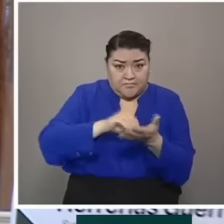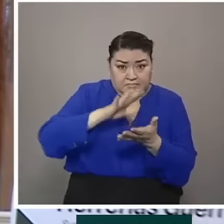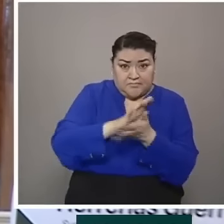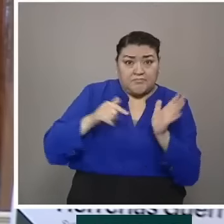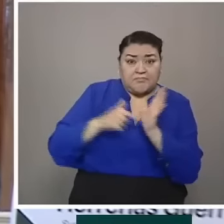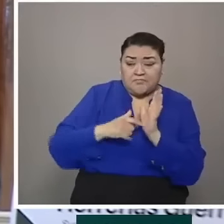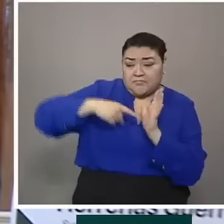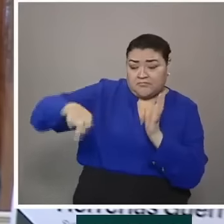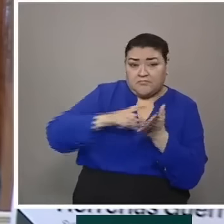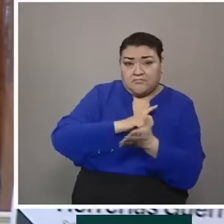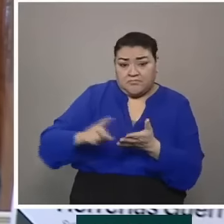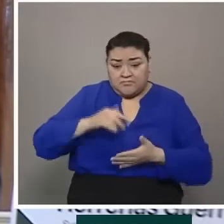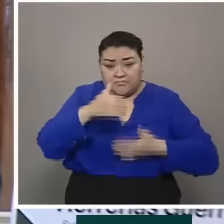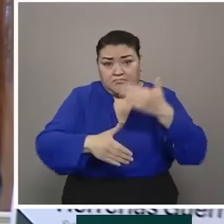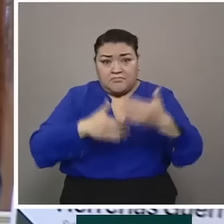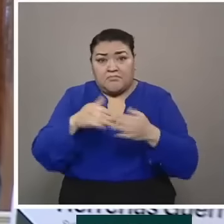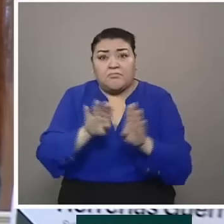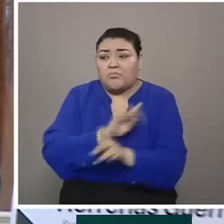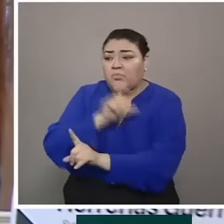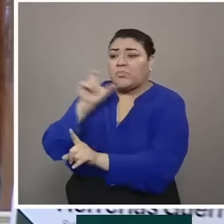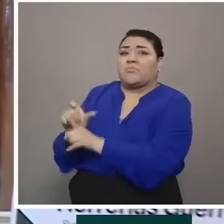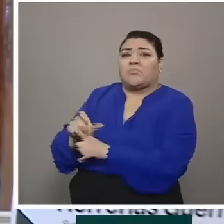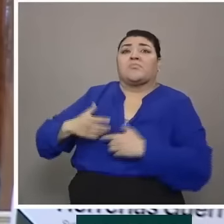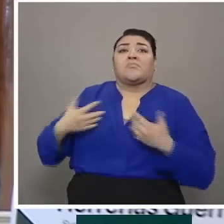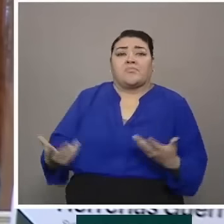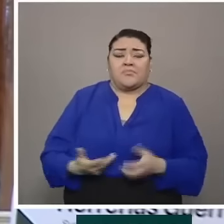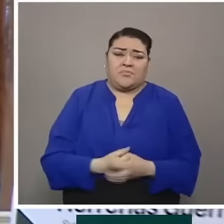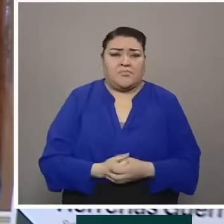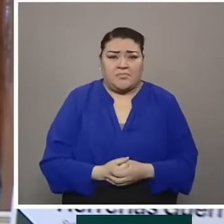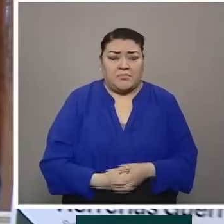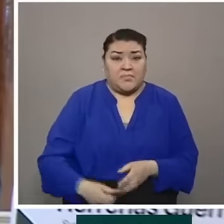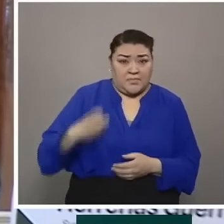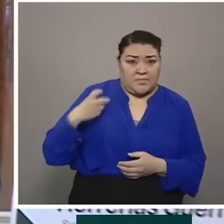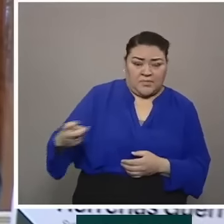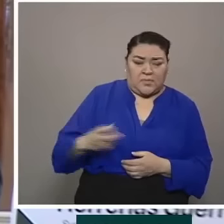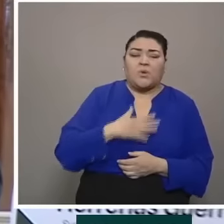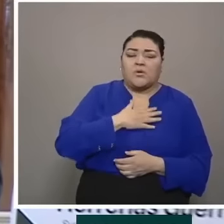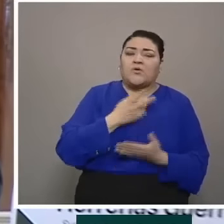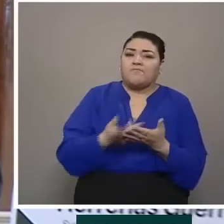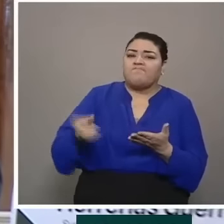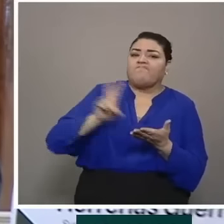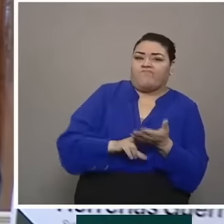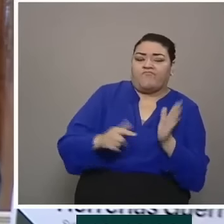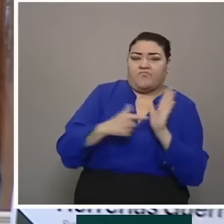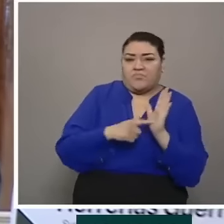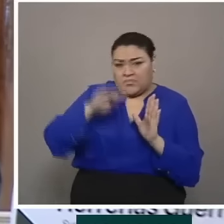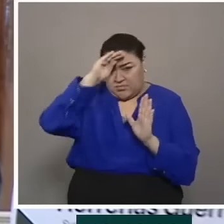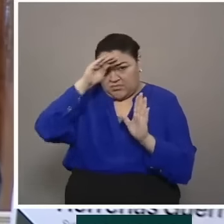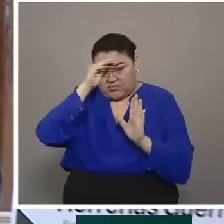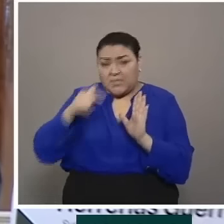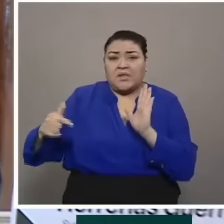pueblos y comunidades indígenas. Además, considero necesario reconocer el derecho del pueblo de la